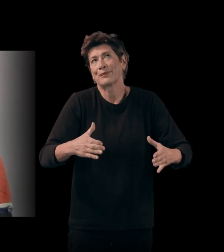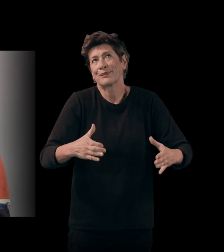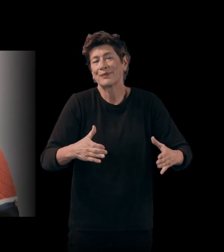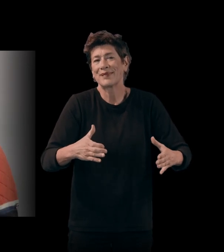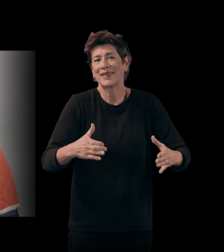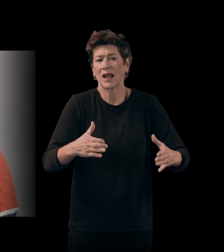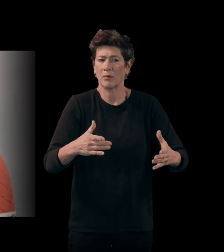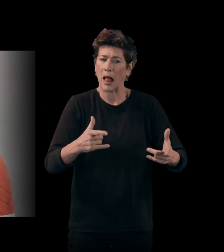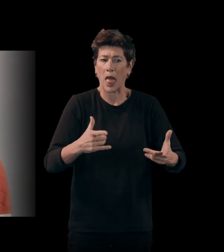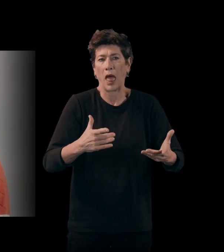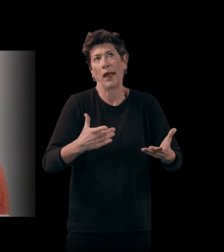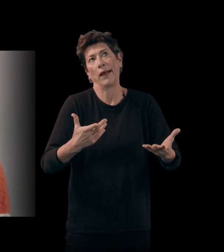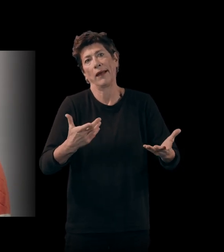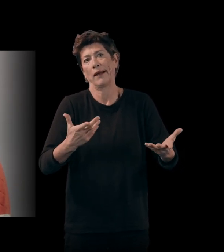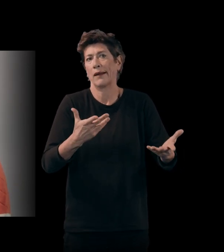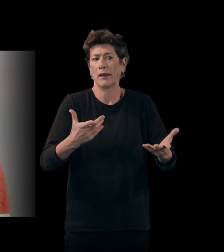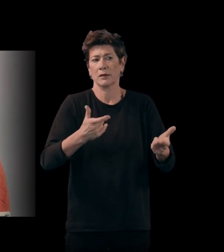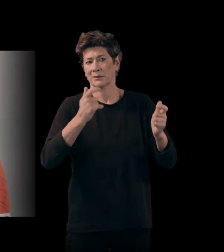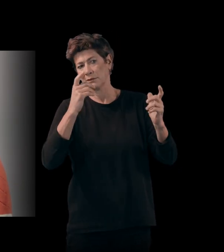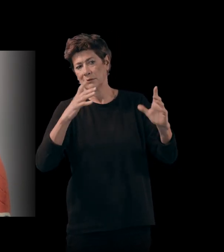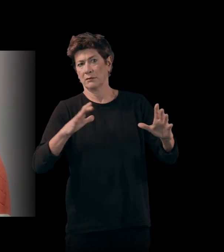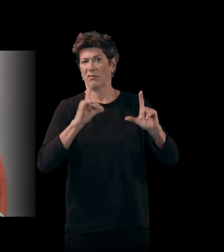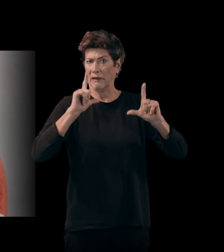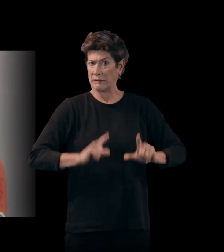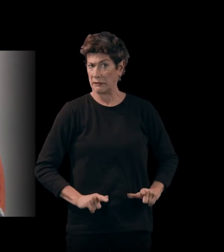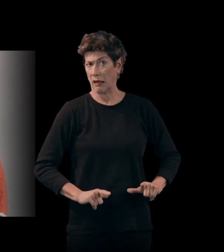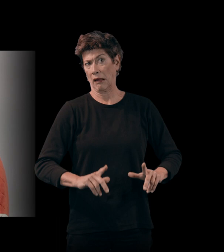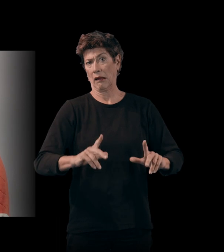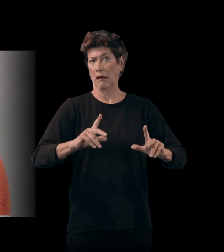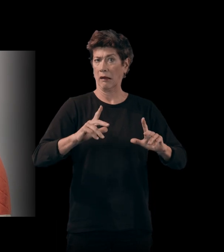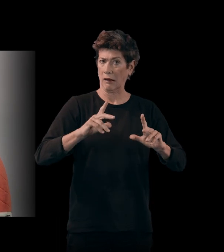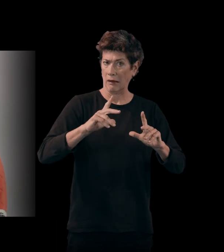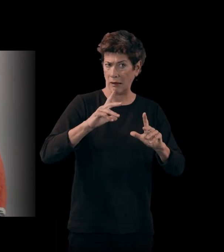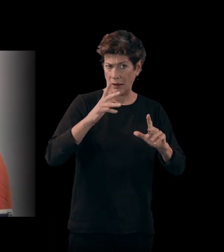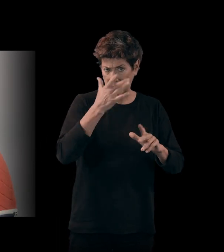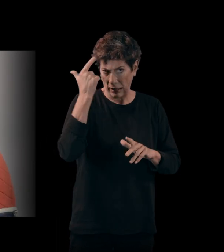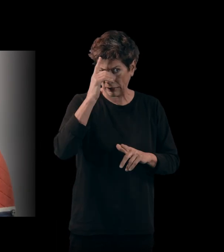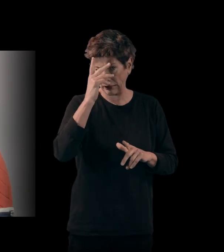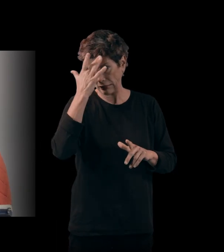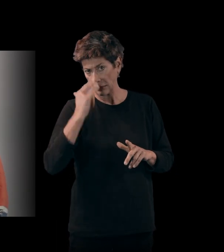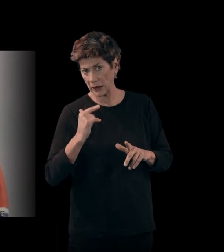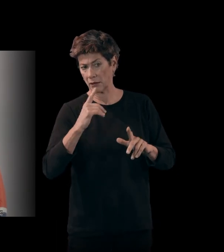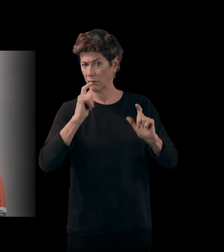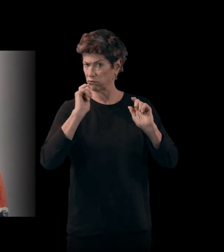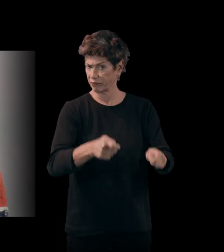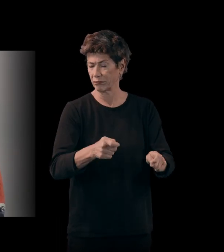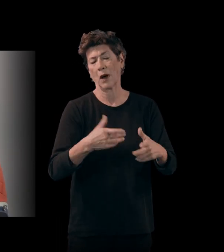il y a une assignation, quand vous êtes lycéen à Paul Eluard, à Saint-Denis, etc. Mais il y a aussi, là je vais faire le sociologue, mais des propriétés